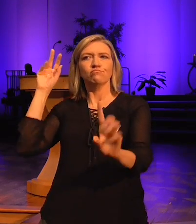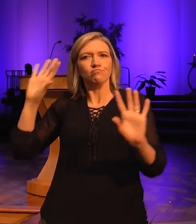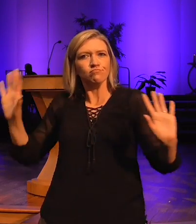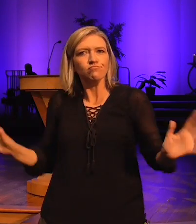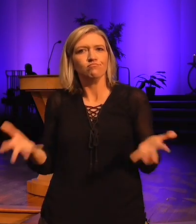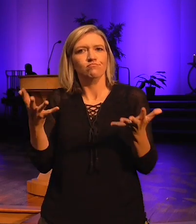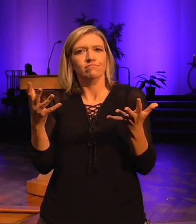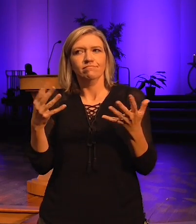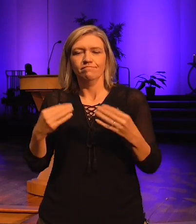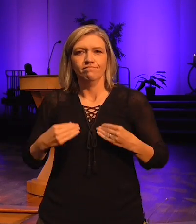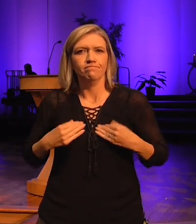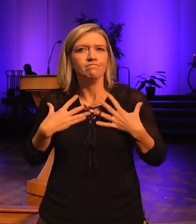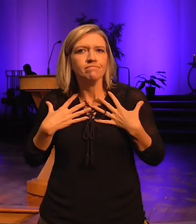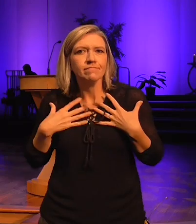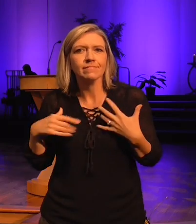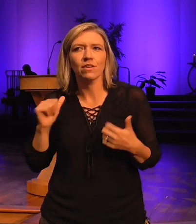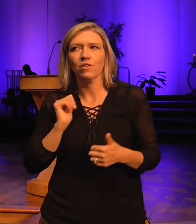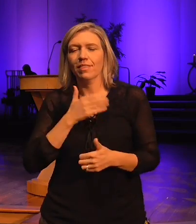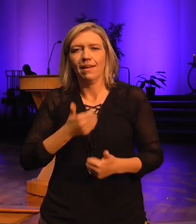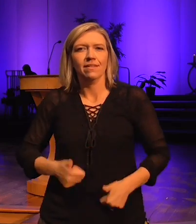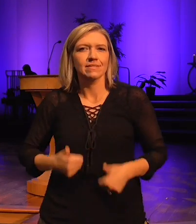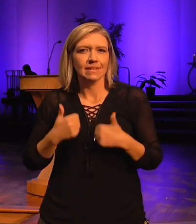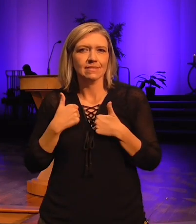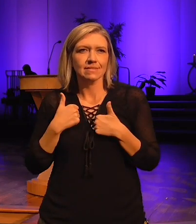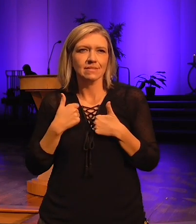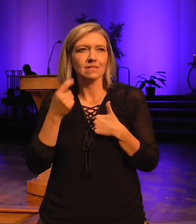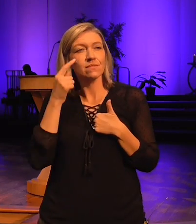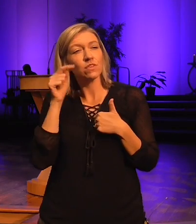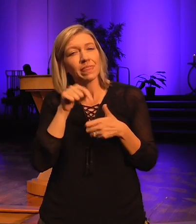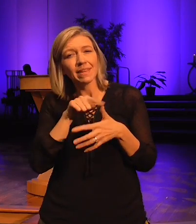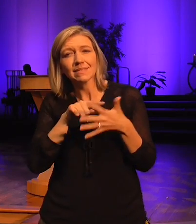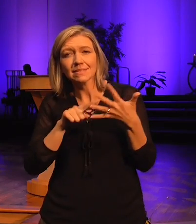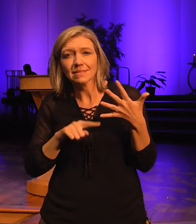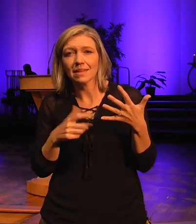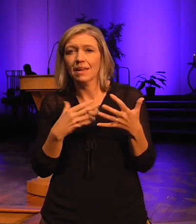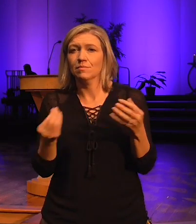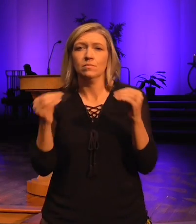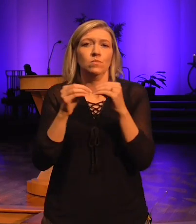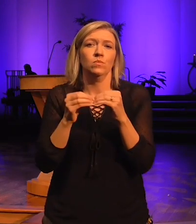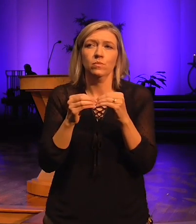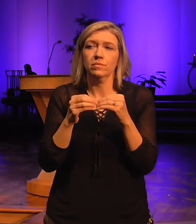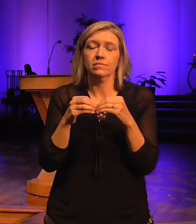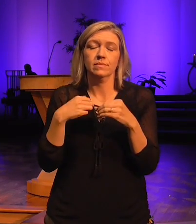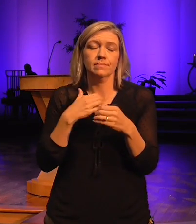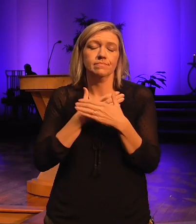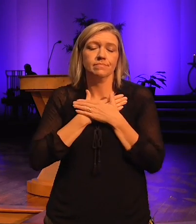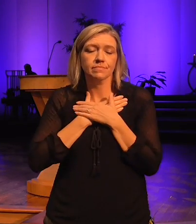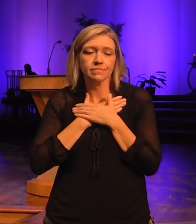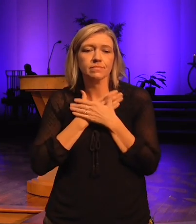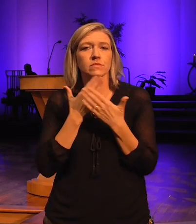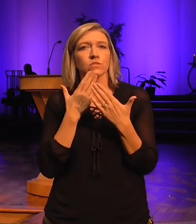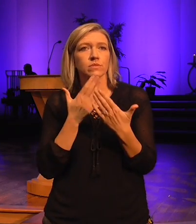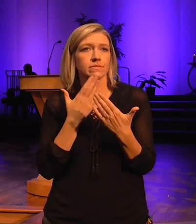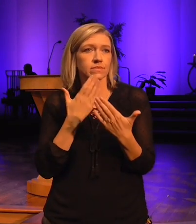nuestras vidas, por eso y por mucho más, estoy muy agradecido y sé que al liberar estas